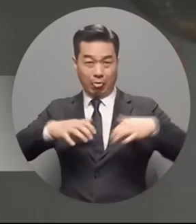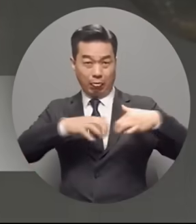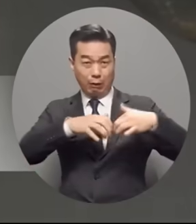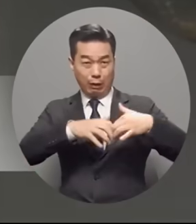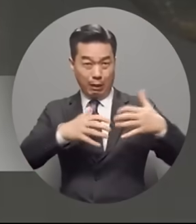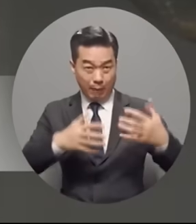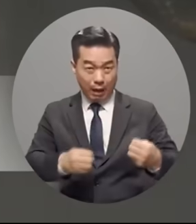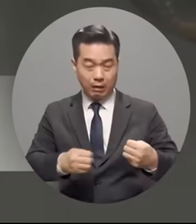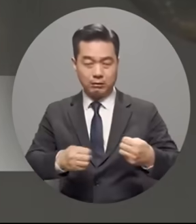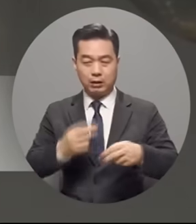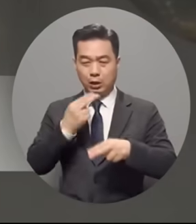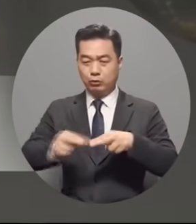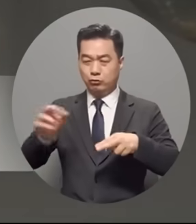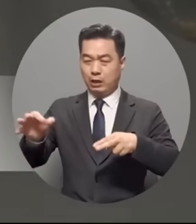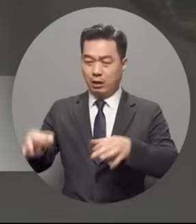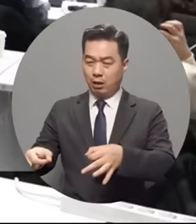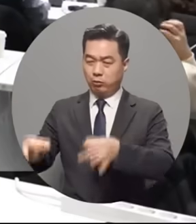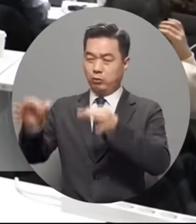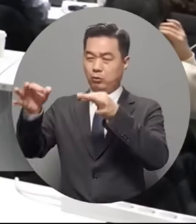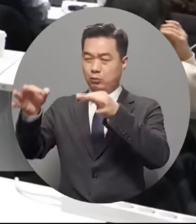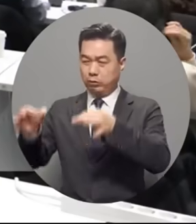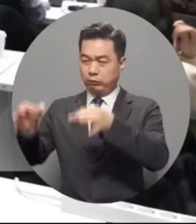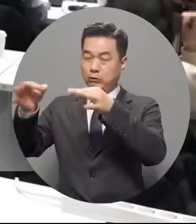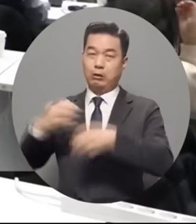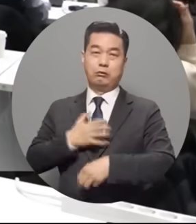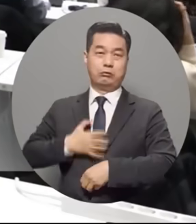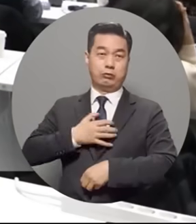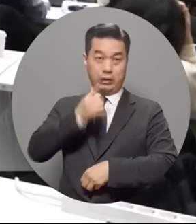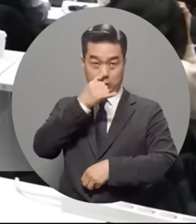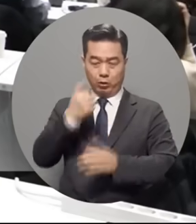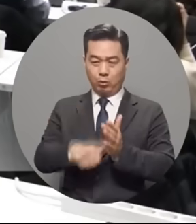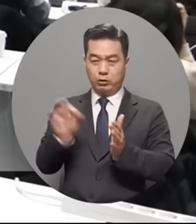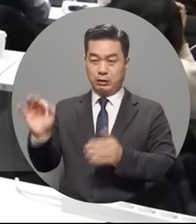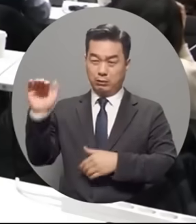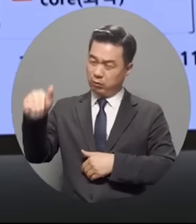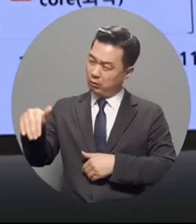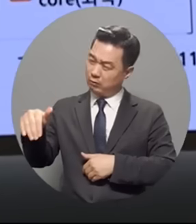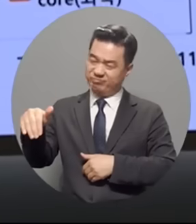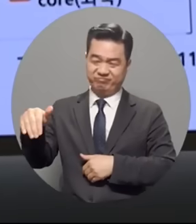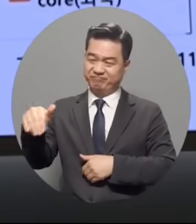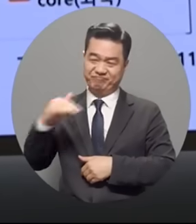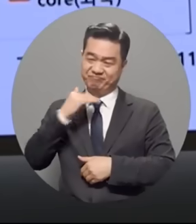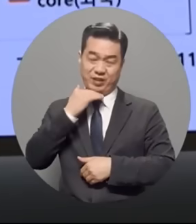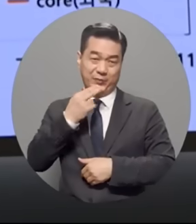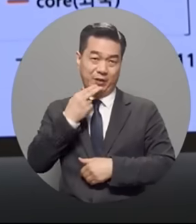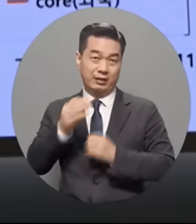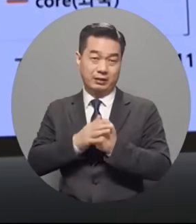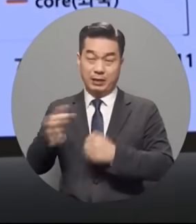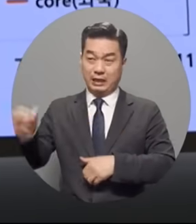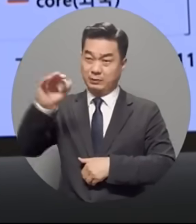불안한 국제 정세 속에 국제 유가의 변동성이 지속되고 있고 물가 역시 빠르게